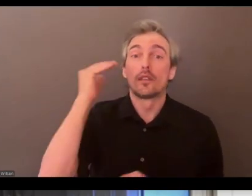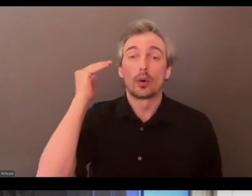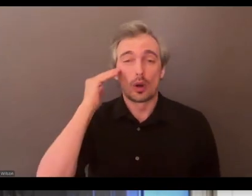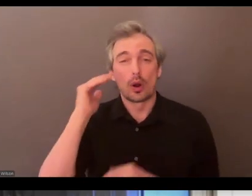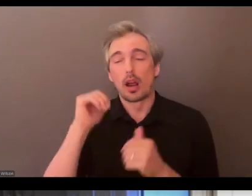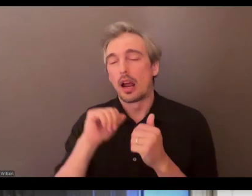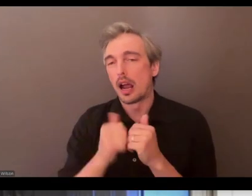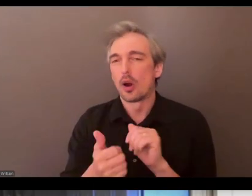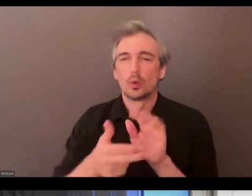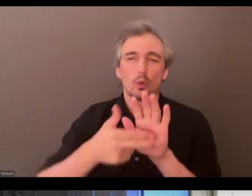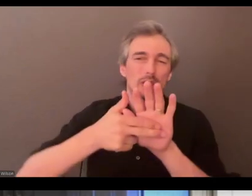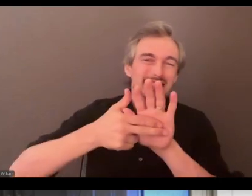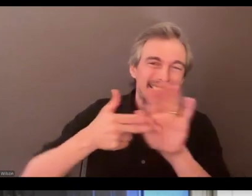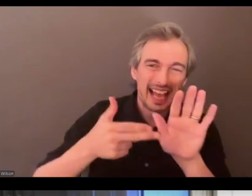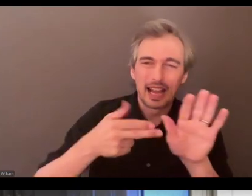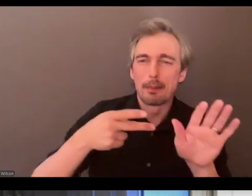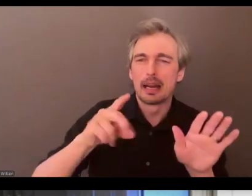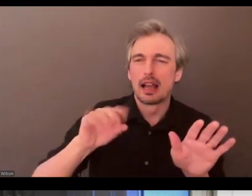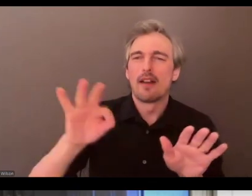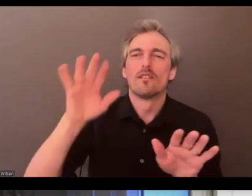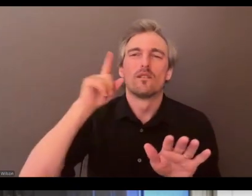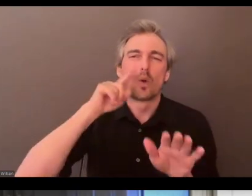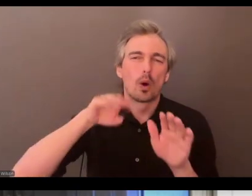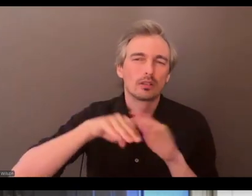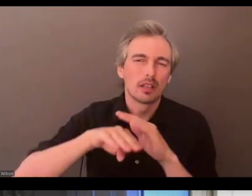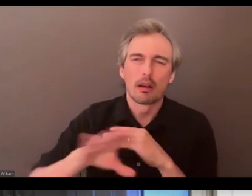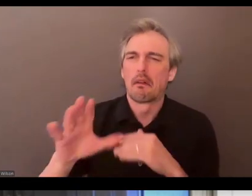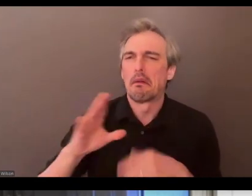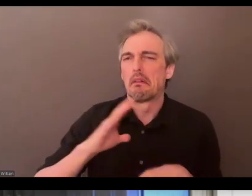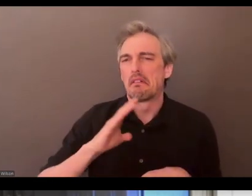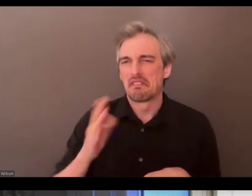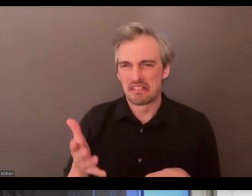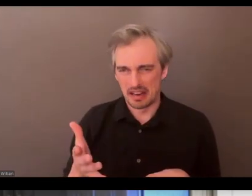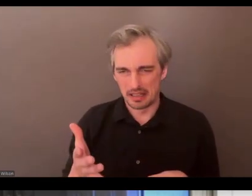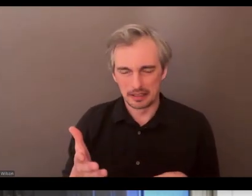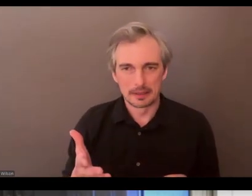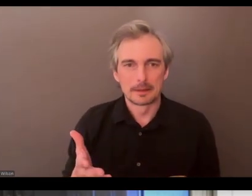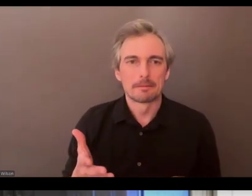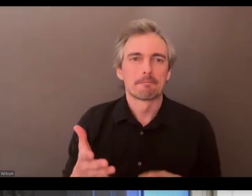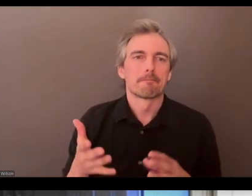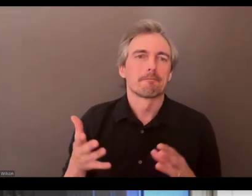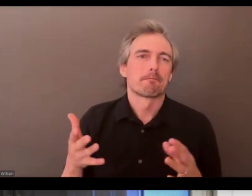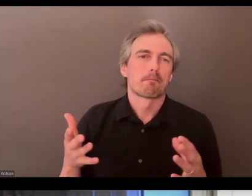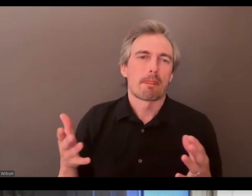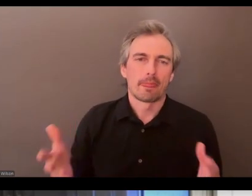しかし、それもまた別の手間がかかるステップですの で、 PDFデ ータレポ ートは避けたほうが無難です。